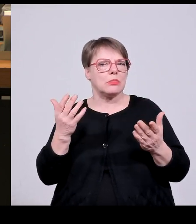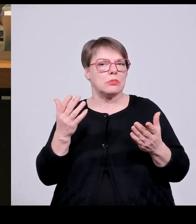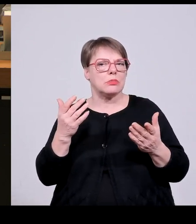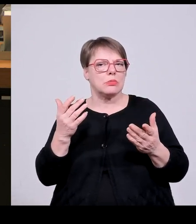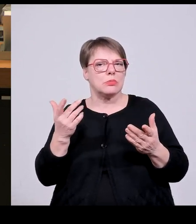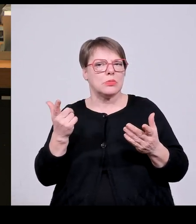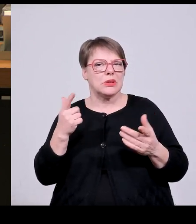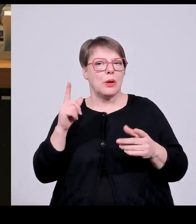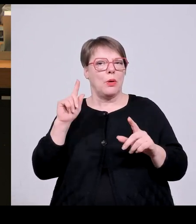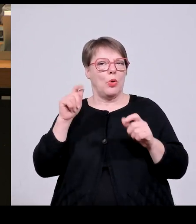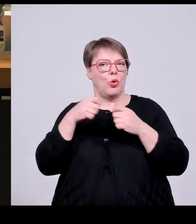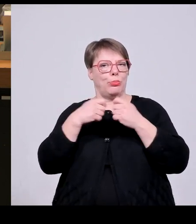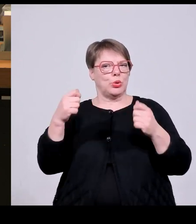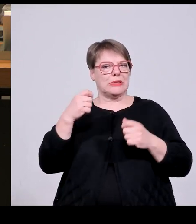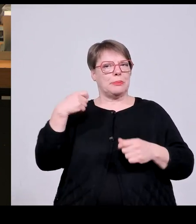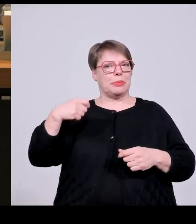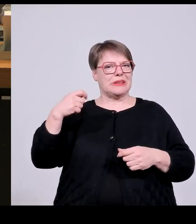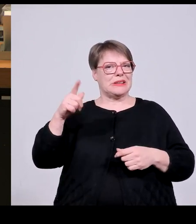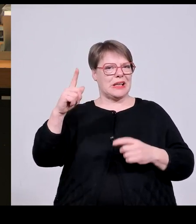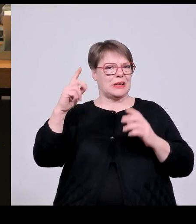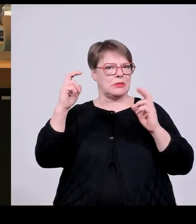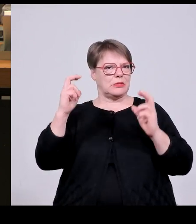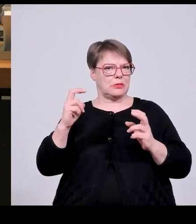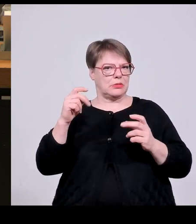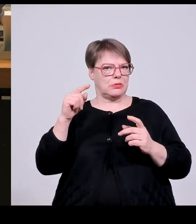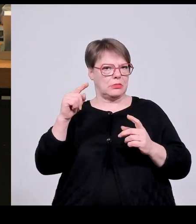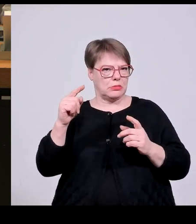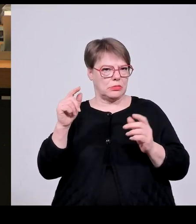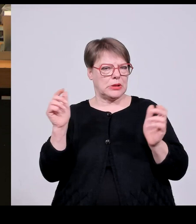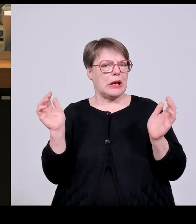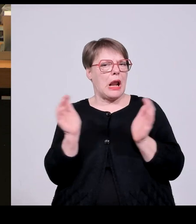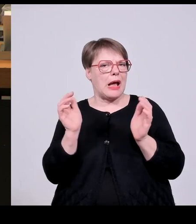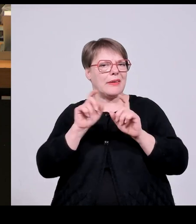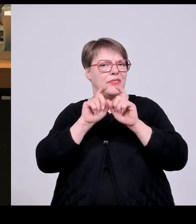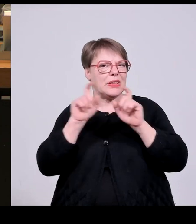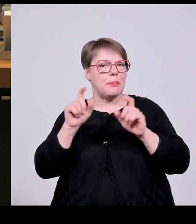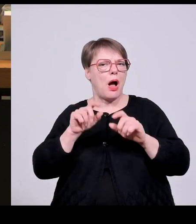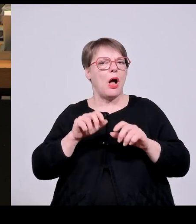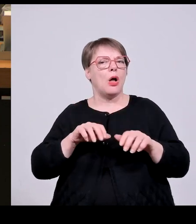auf das Dach des Schlosses Bellevue installiert werden und auch dort für erneuerbare Energie sorgen.